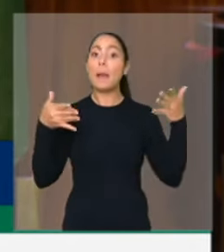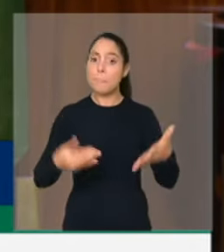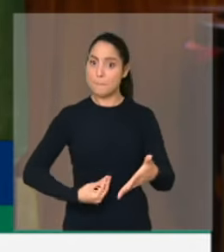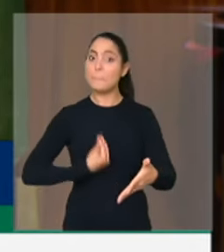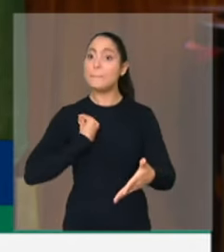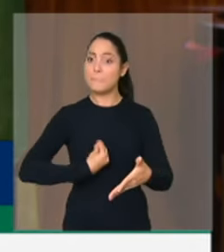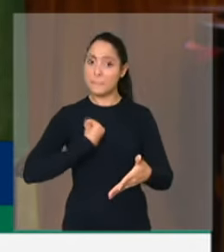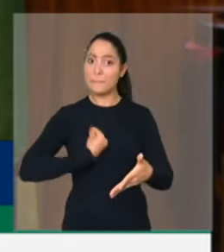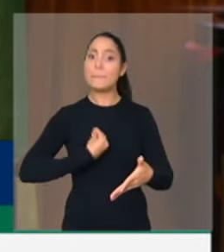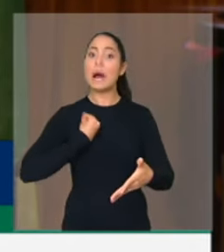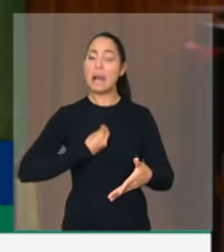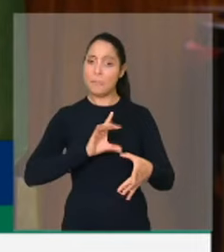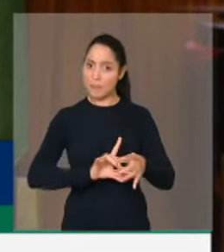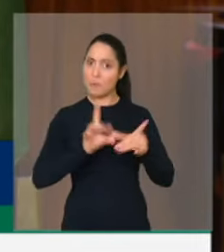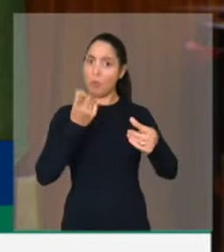DEMOCRÁTICA. PORTA-VOZ DE IDEIAS PROGRESSISTAS, FOI